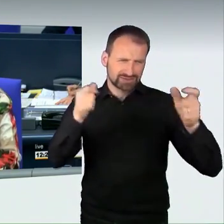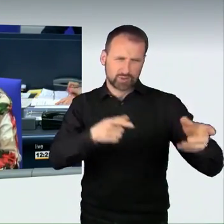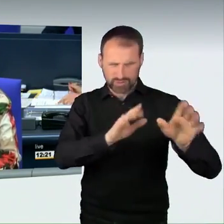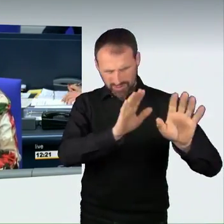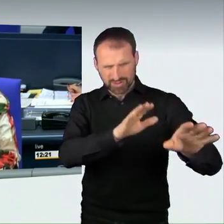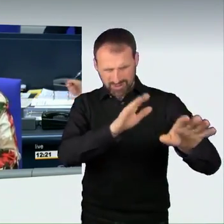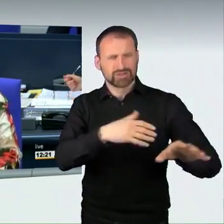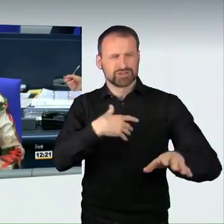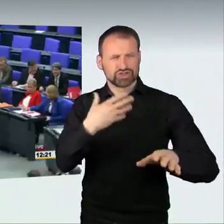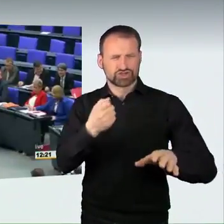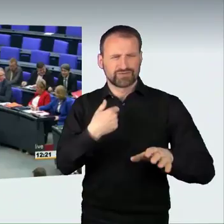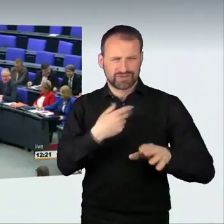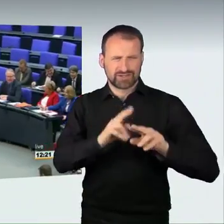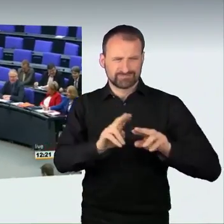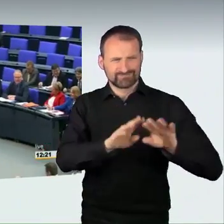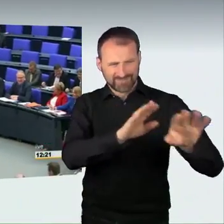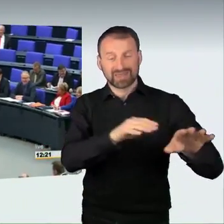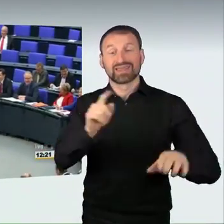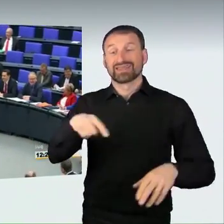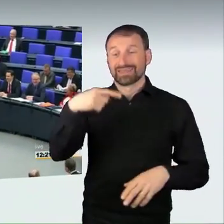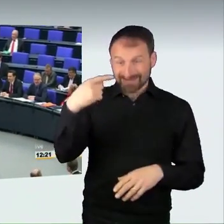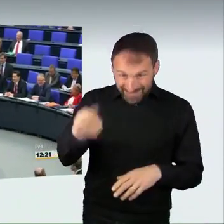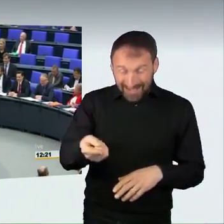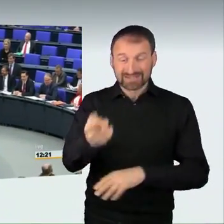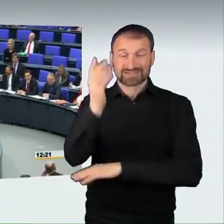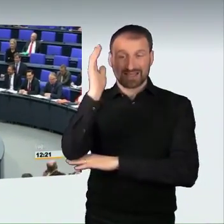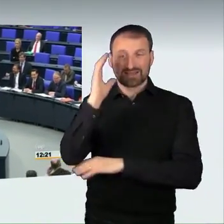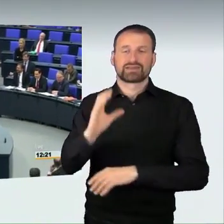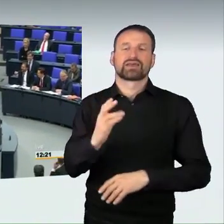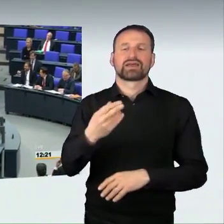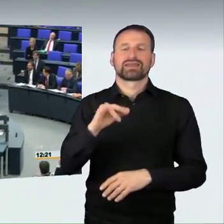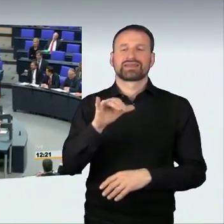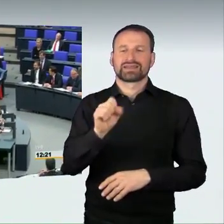Nächster Redner: Chris Kühn für Bündnis 90/Die Grünen.